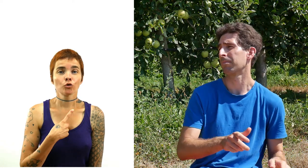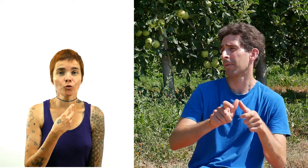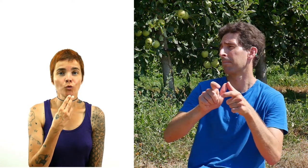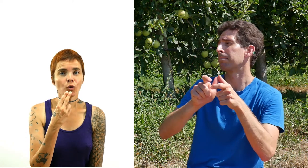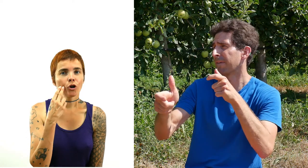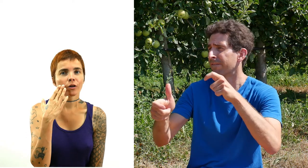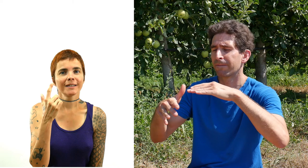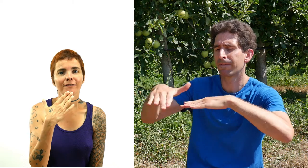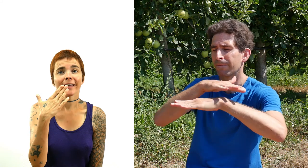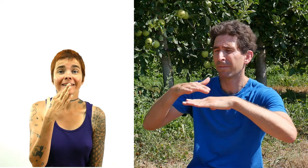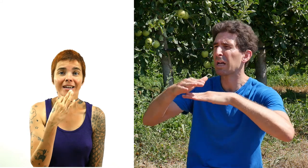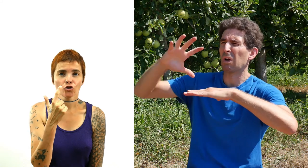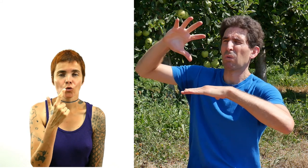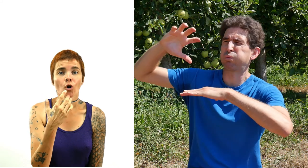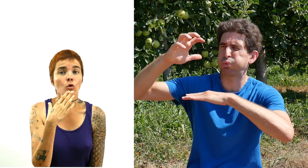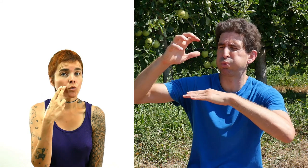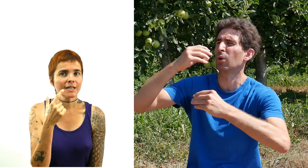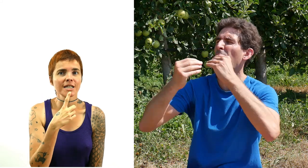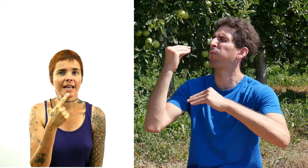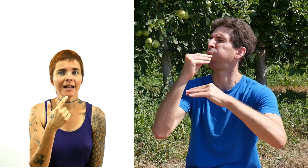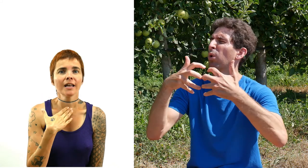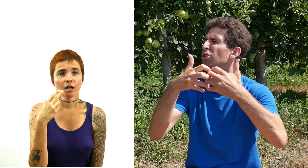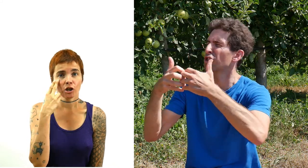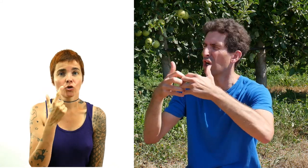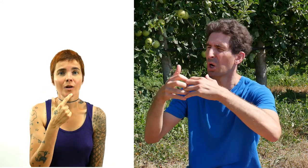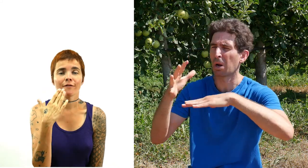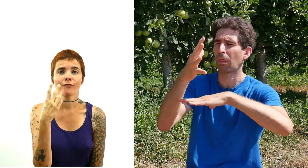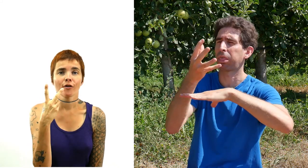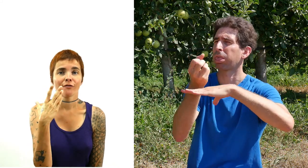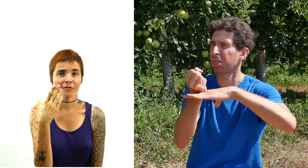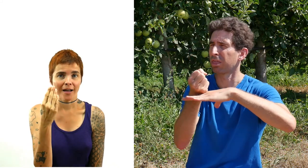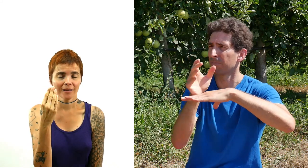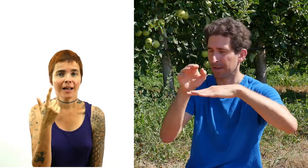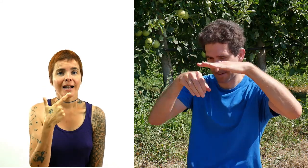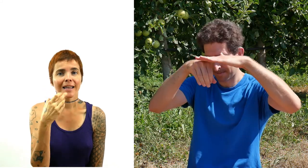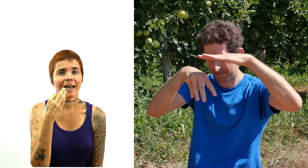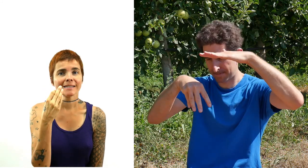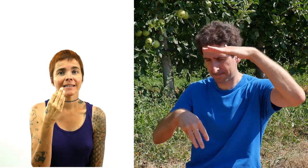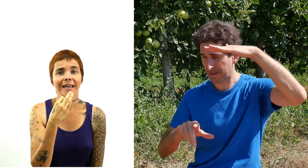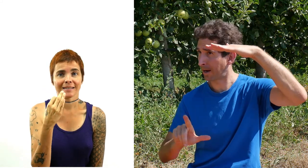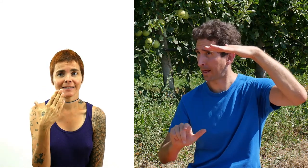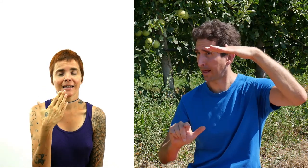Du coup, quand il fait très chaud ou qu’il gèle et que les feuilles fanent, les racines restent.